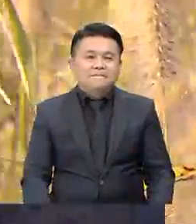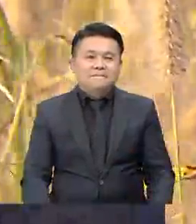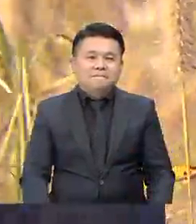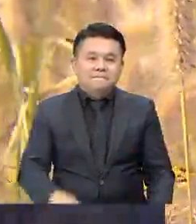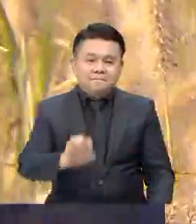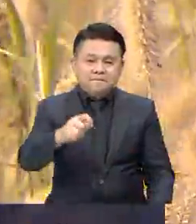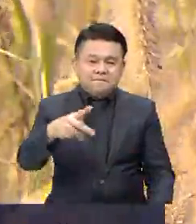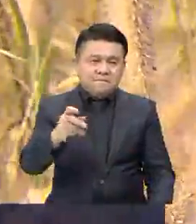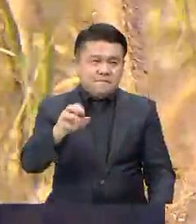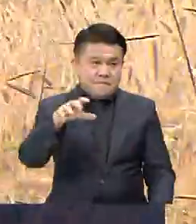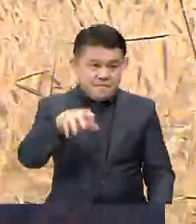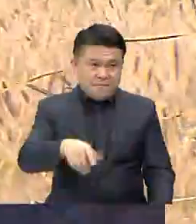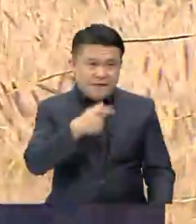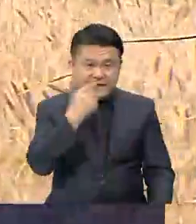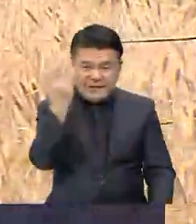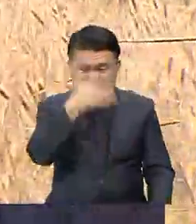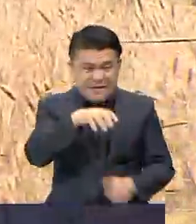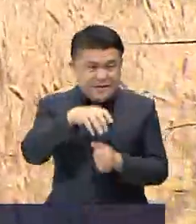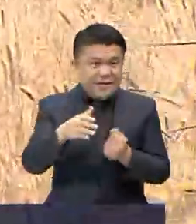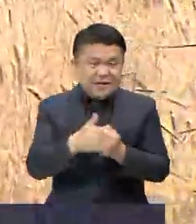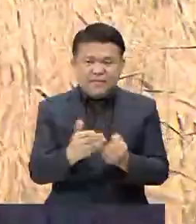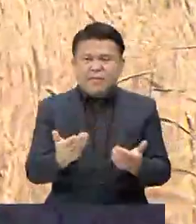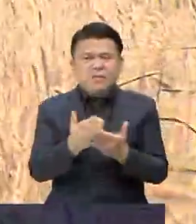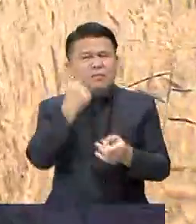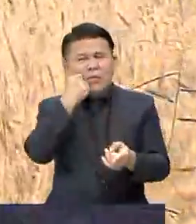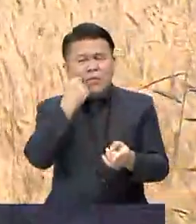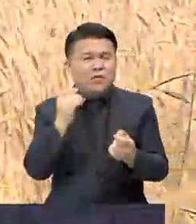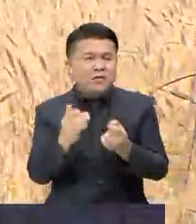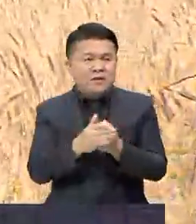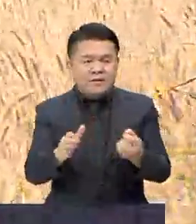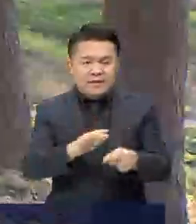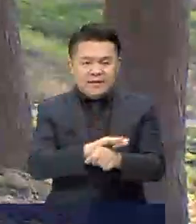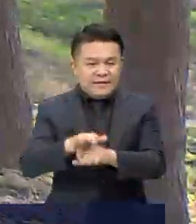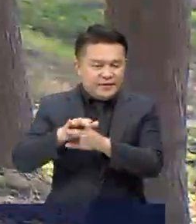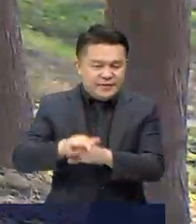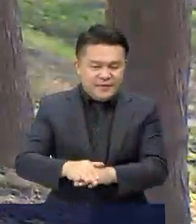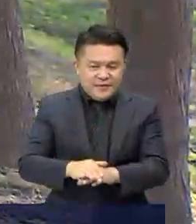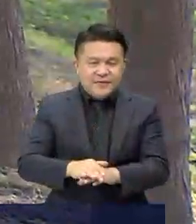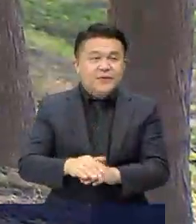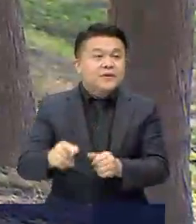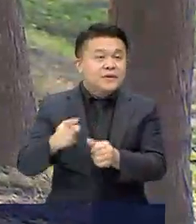팔당상수원 규제 등으로 개발을 할 수 없어 잘 보존된 자연 환경을 자산으로 활용하겠다는 것입니다.